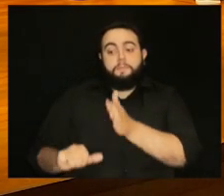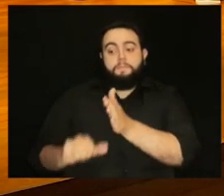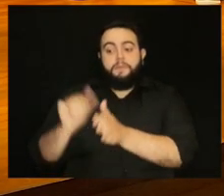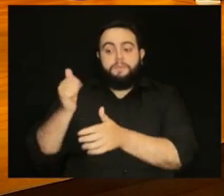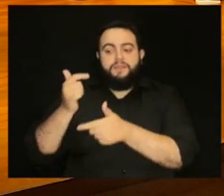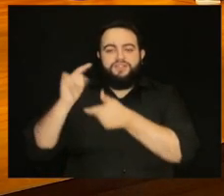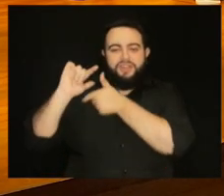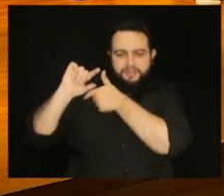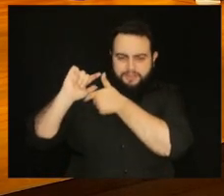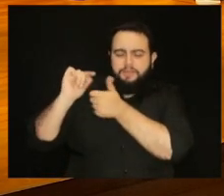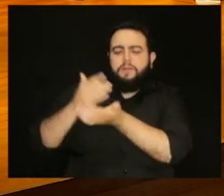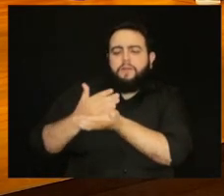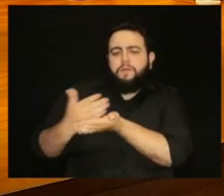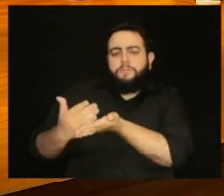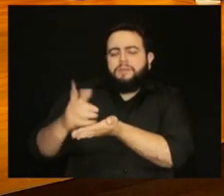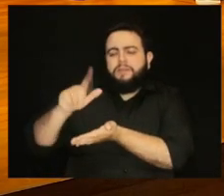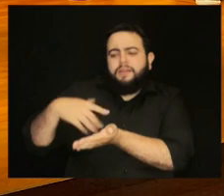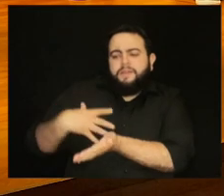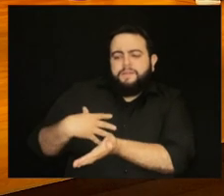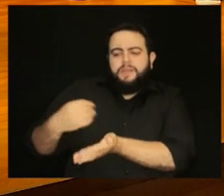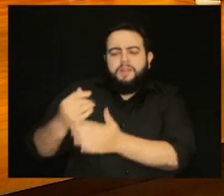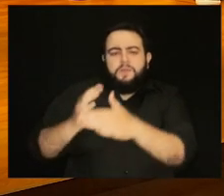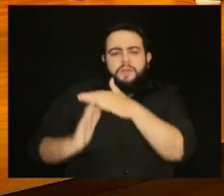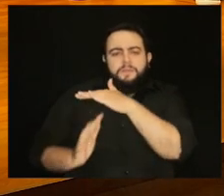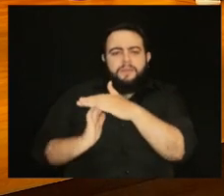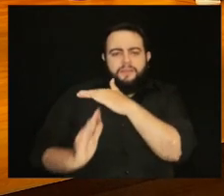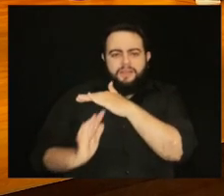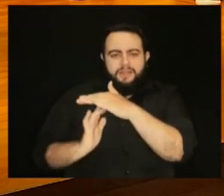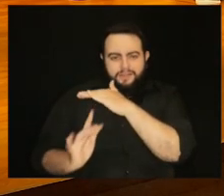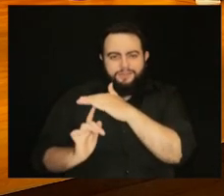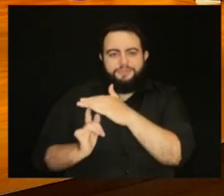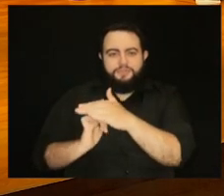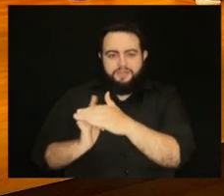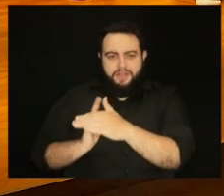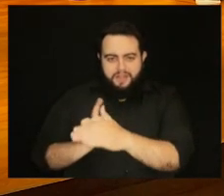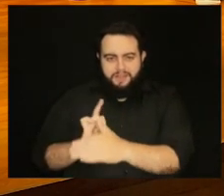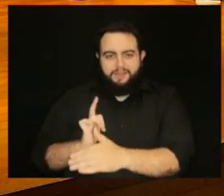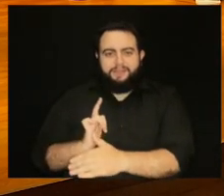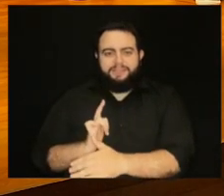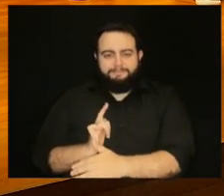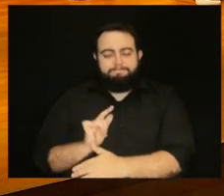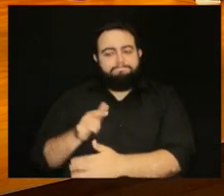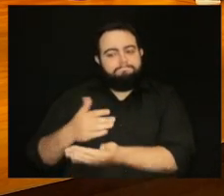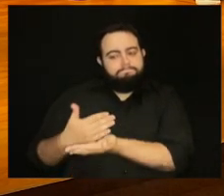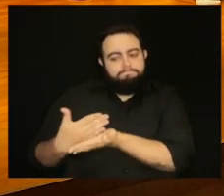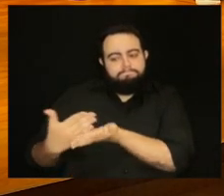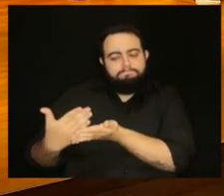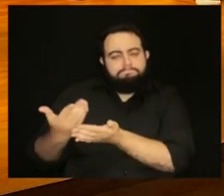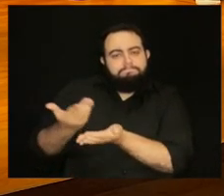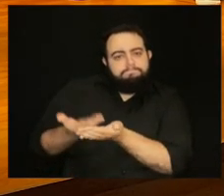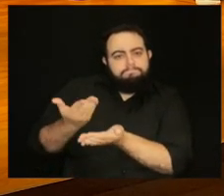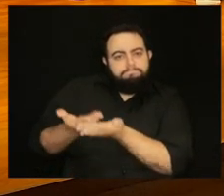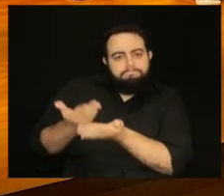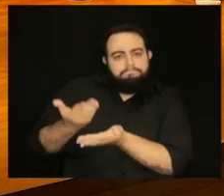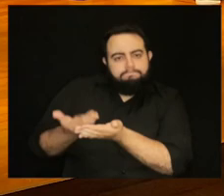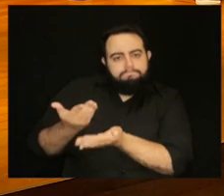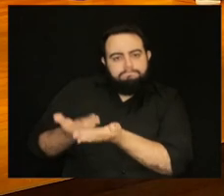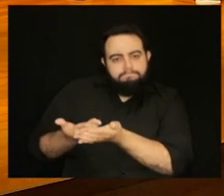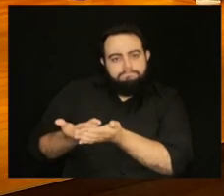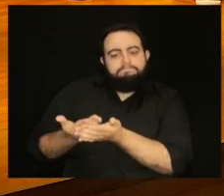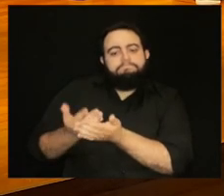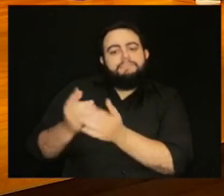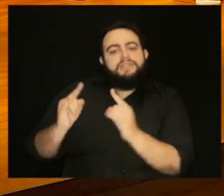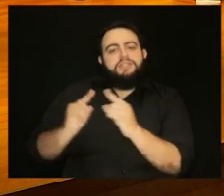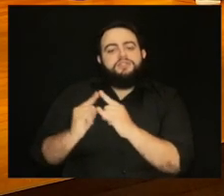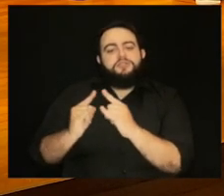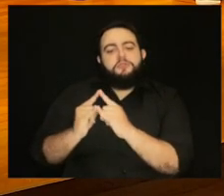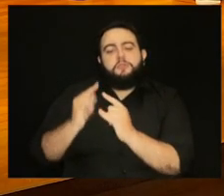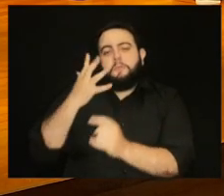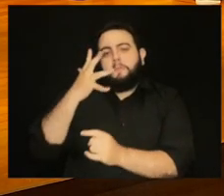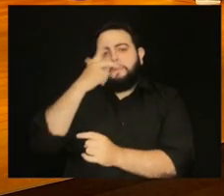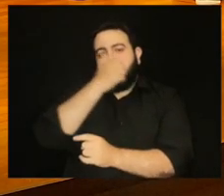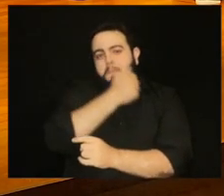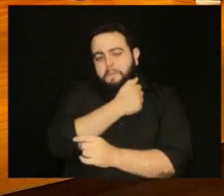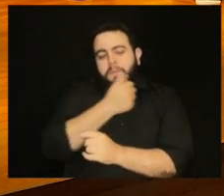uma geração de filhos de imigrantes que começam a estudar no instituto de Belas Artes que é o atual